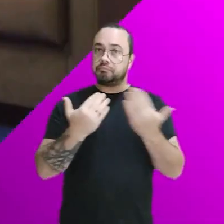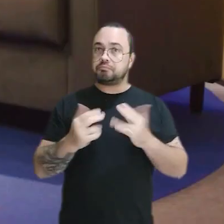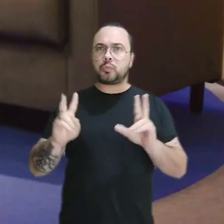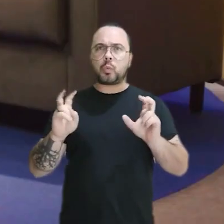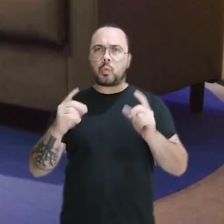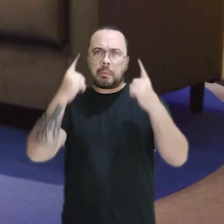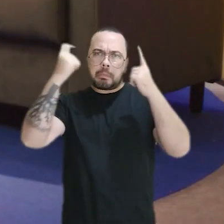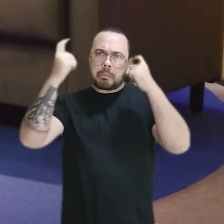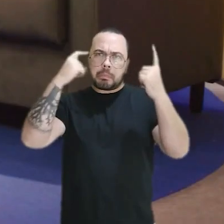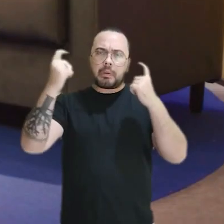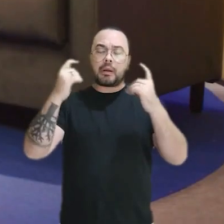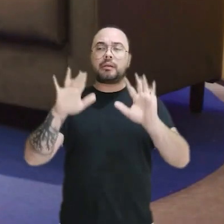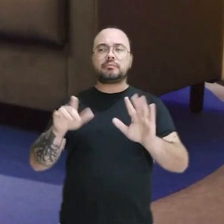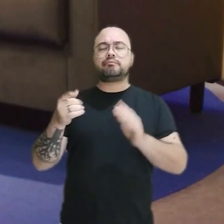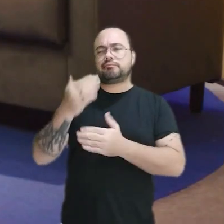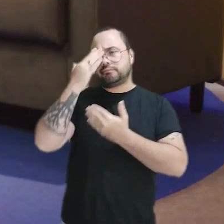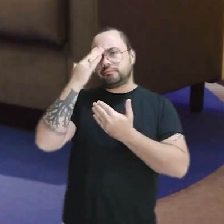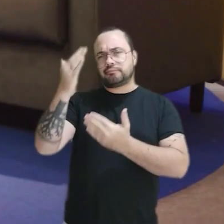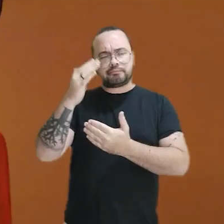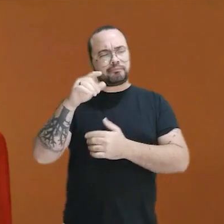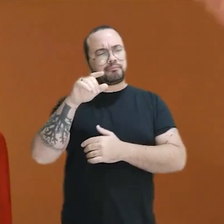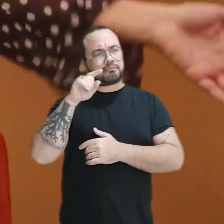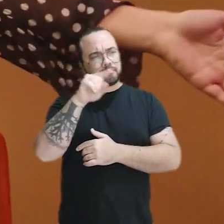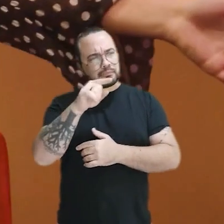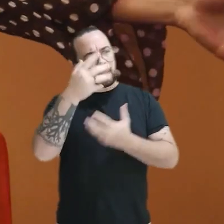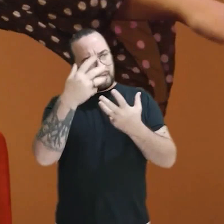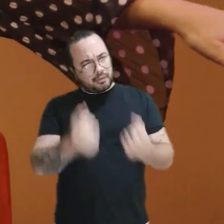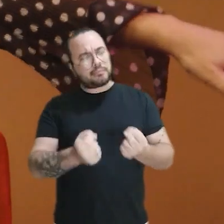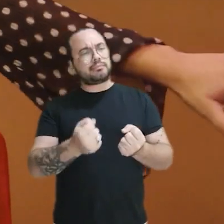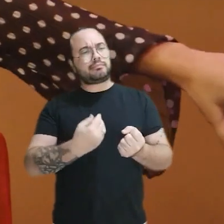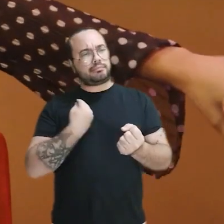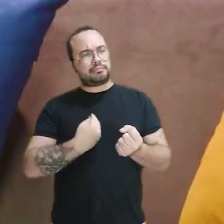Patrick, primeiramente muito obrigada por ter aceito o convite, pra gente é uma honra que você veio aqui...